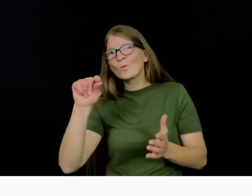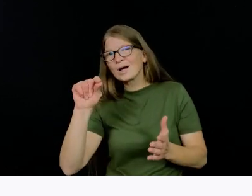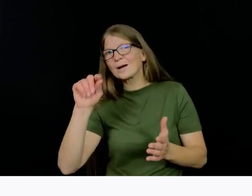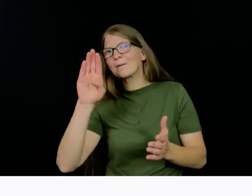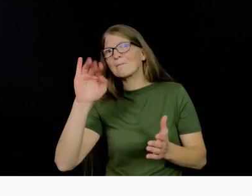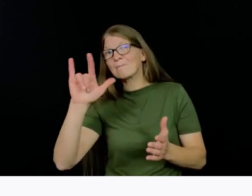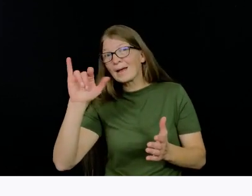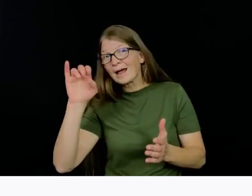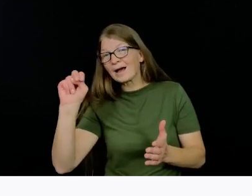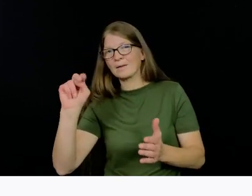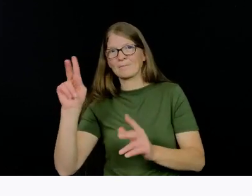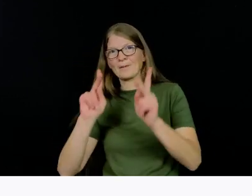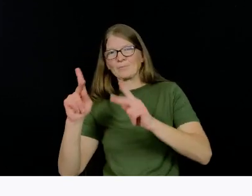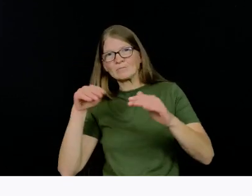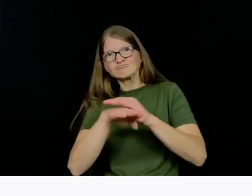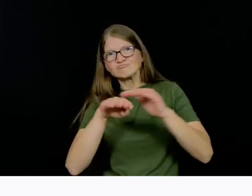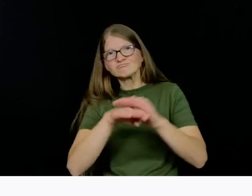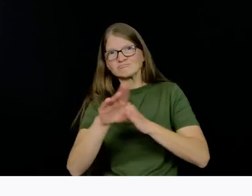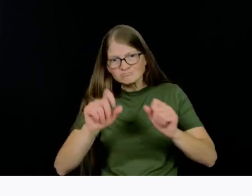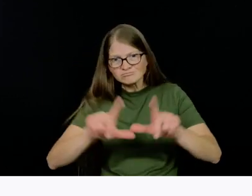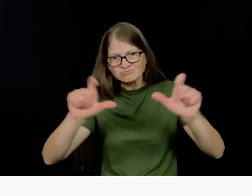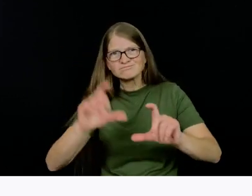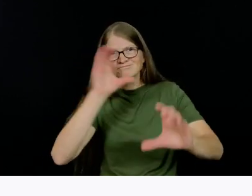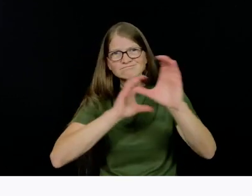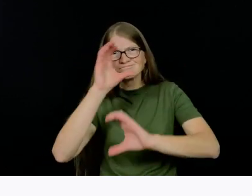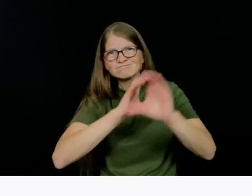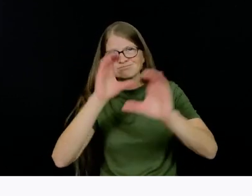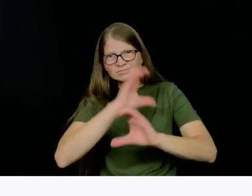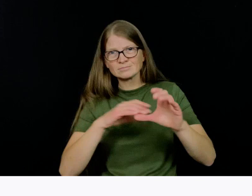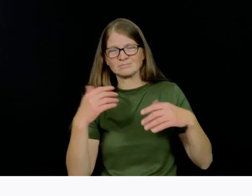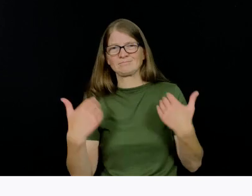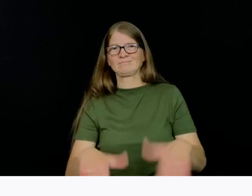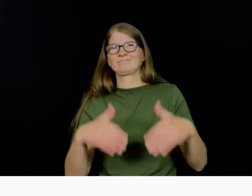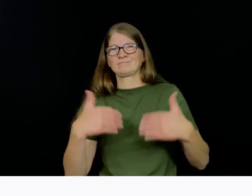هذا هو فهم اللغة الطبيعية ولكن تقديم نتائج عالية الجودة